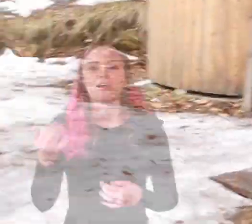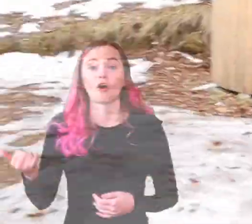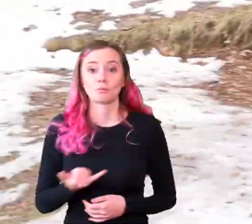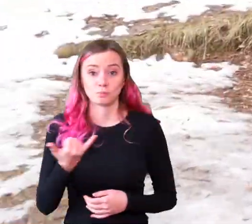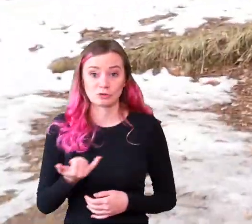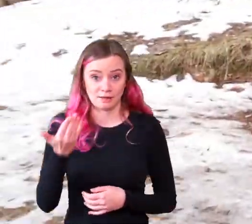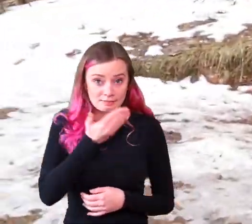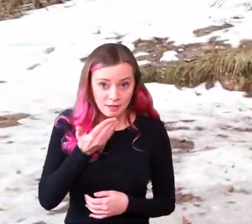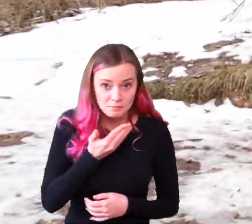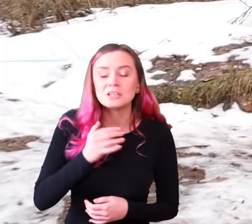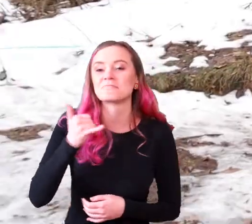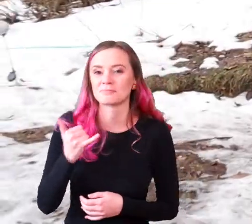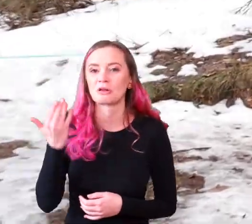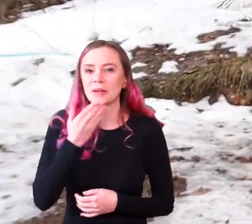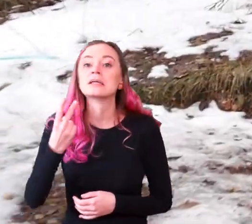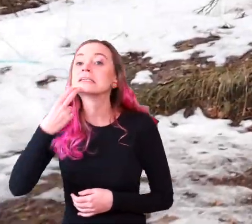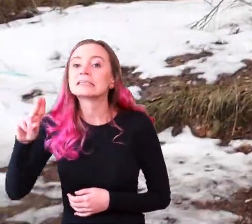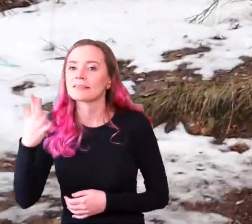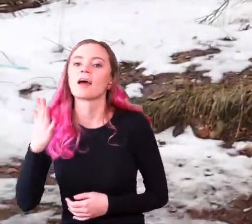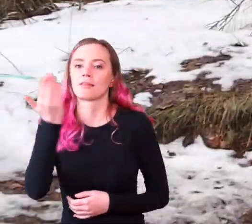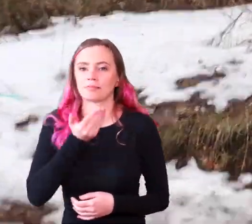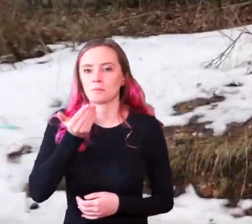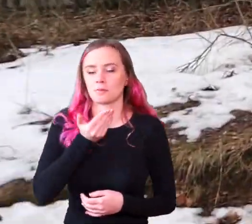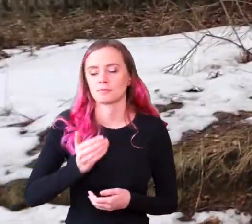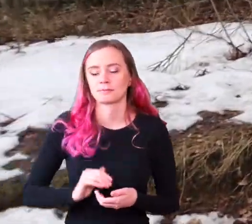Je to pořád teplé? Je to teplé, ale né horké.